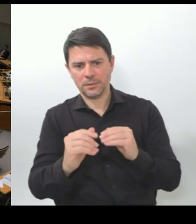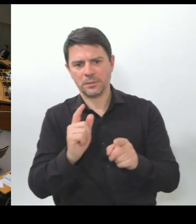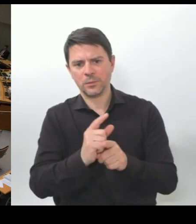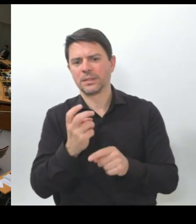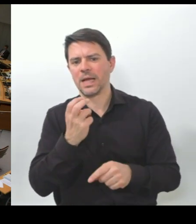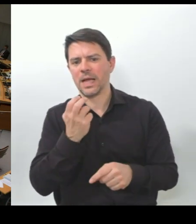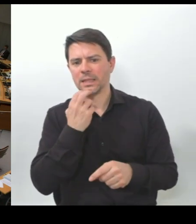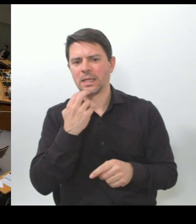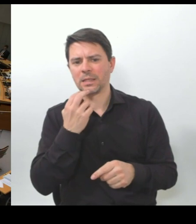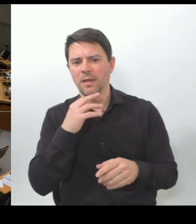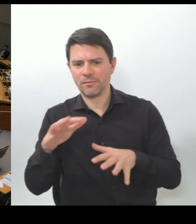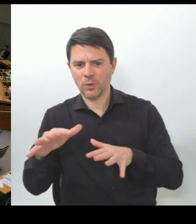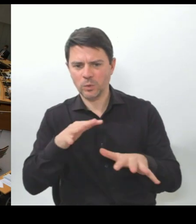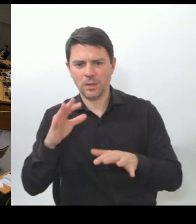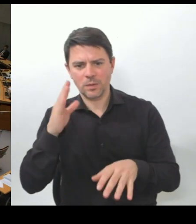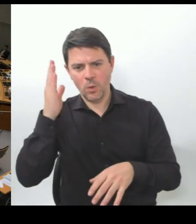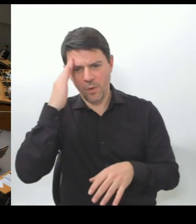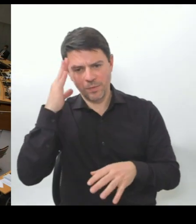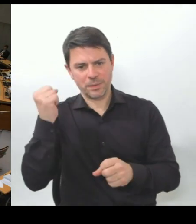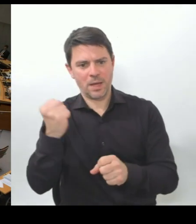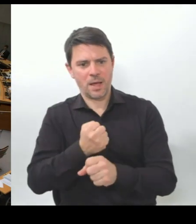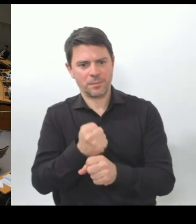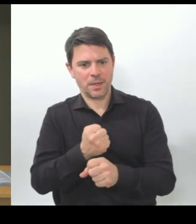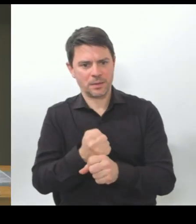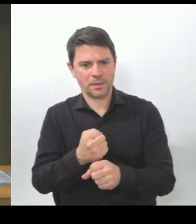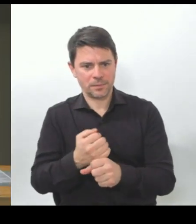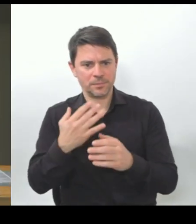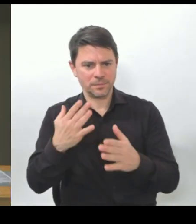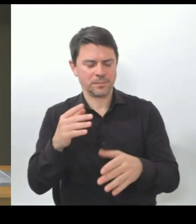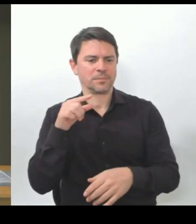die Fraktion Bündnis 90/Die Grünen und der Abgeordnete Dr. Taschner.(Rednerwechsel)